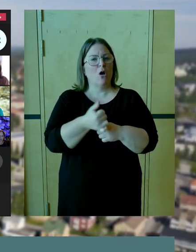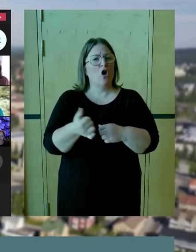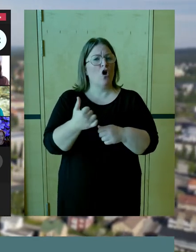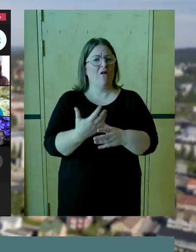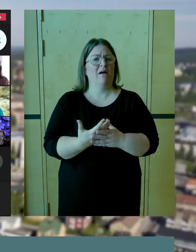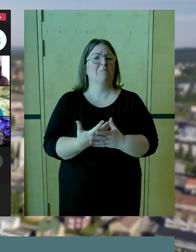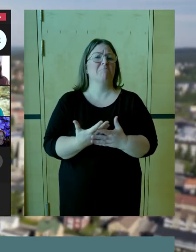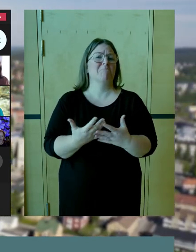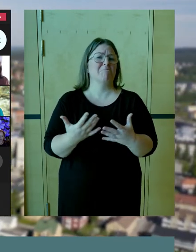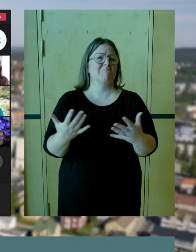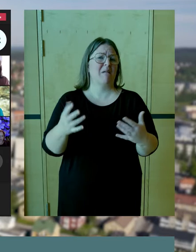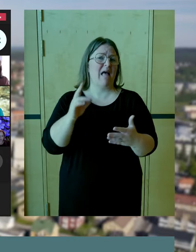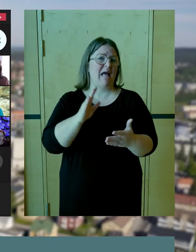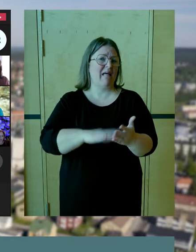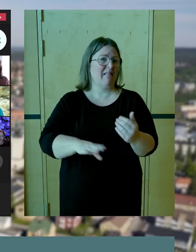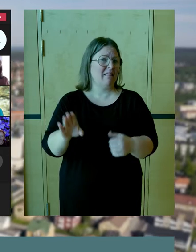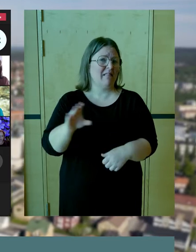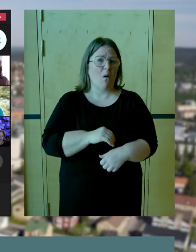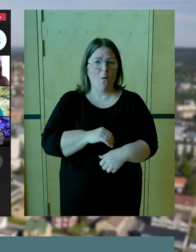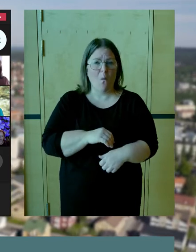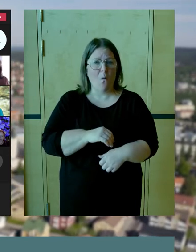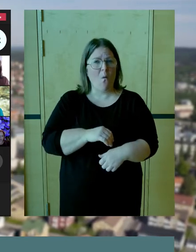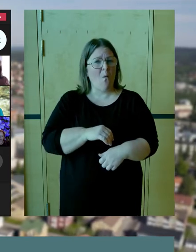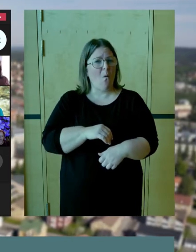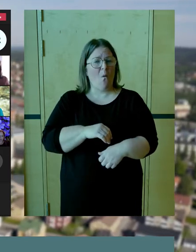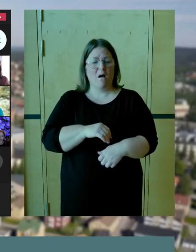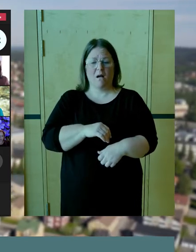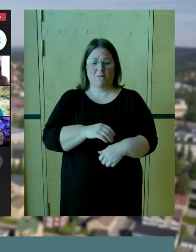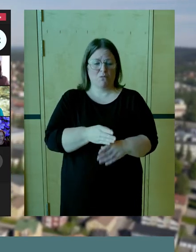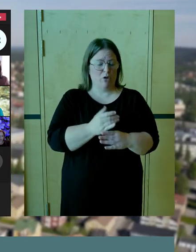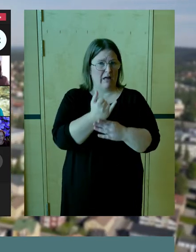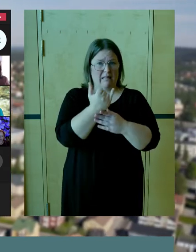Äldreboende som ska vi gå upp nu långt mycket mer än hon är platsen i framtiden